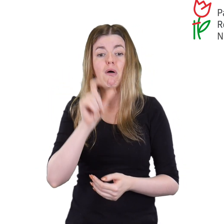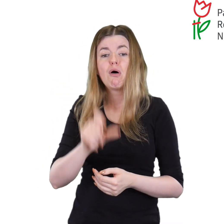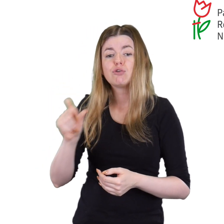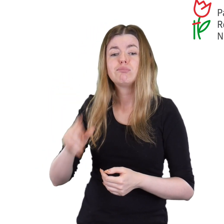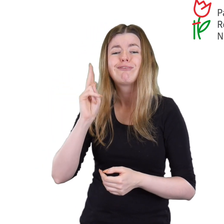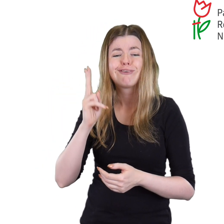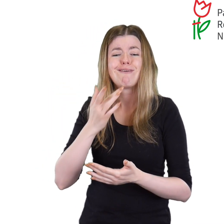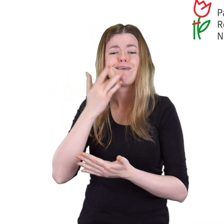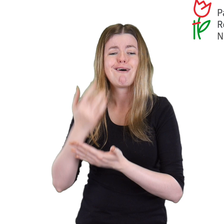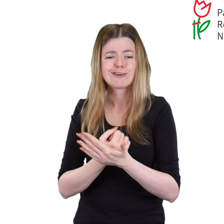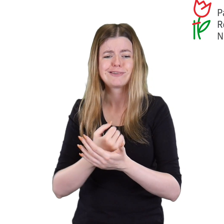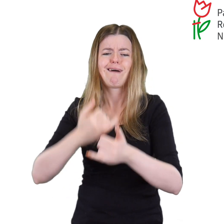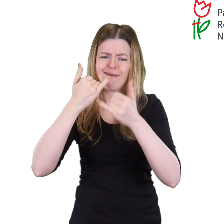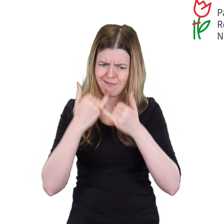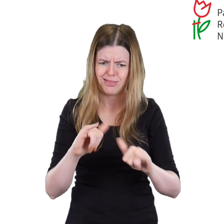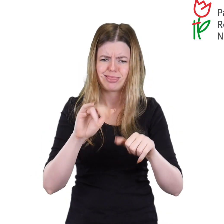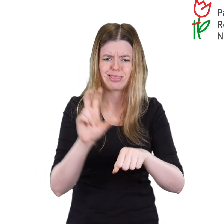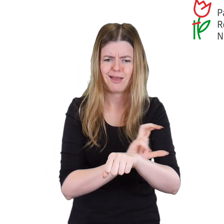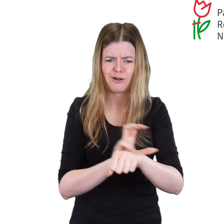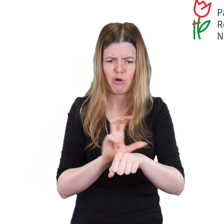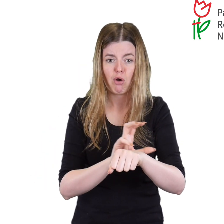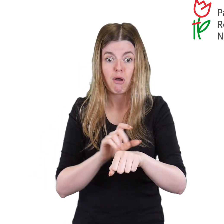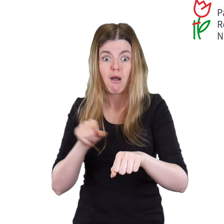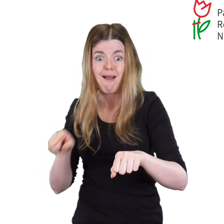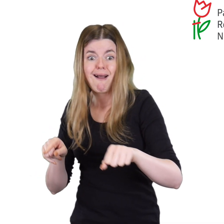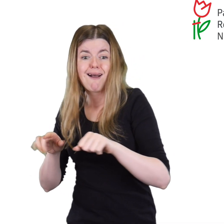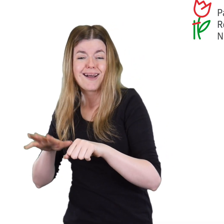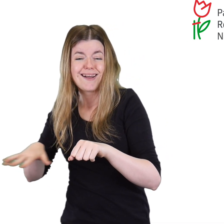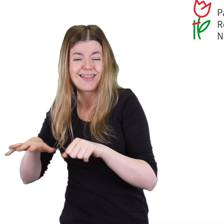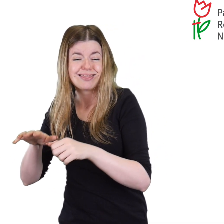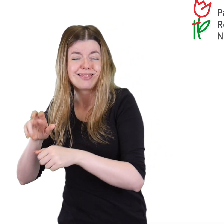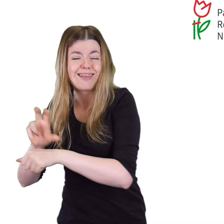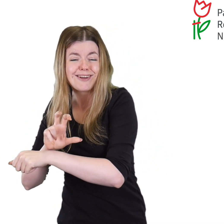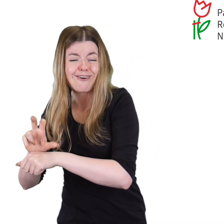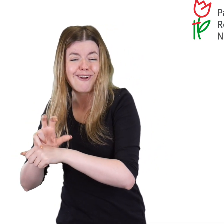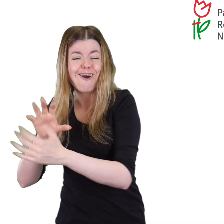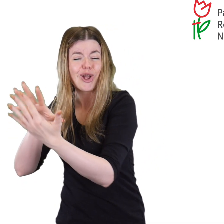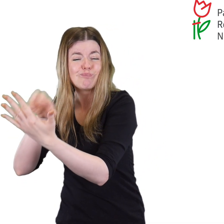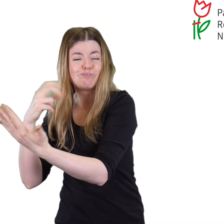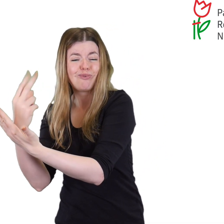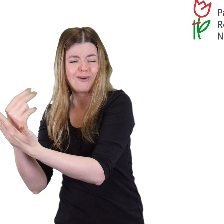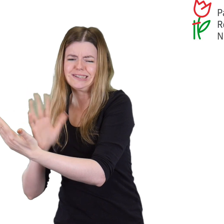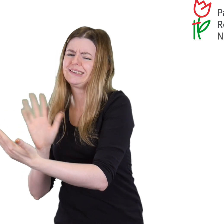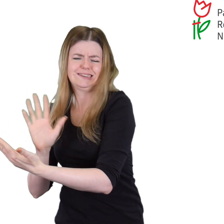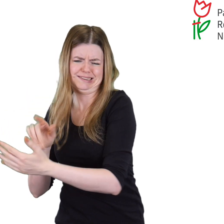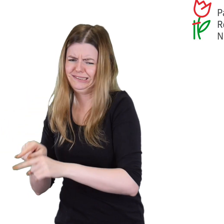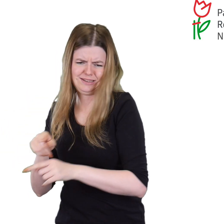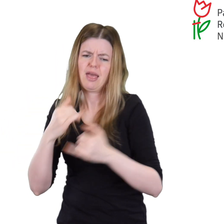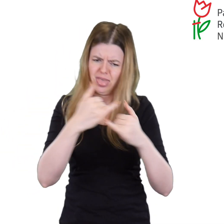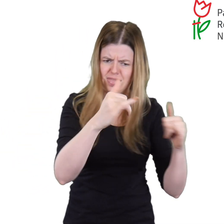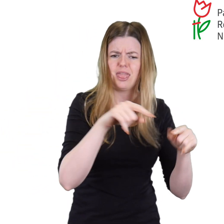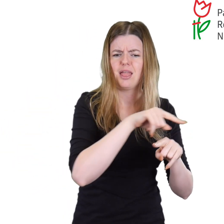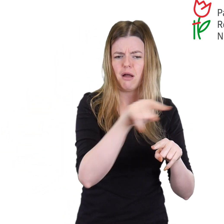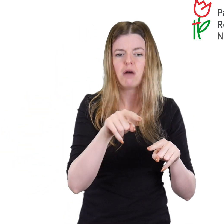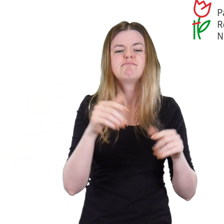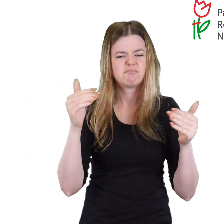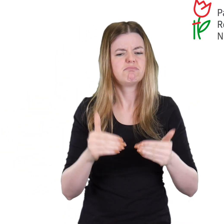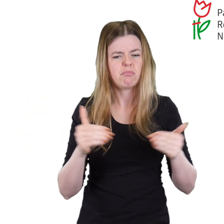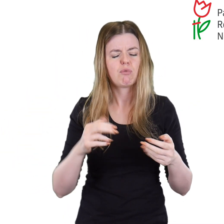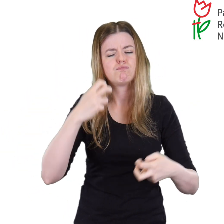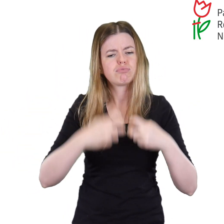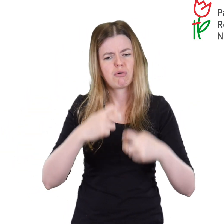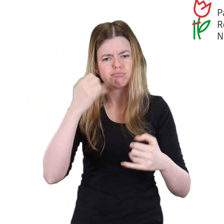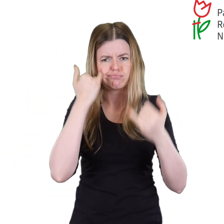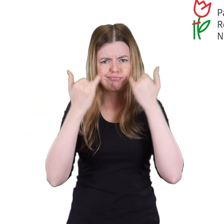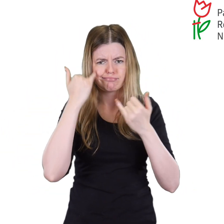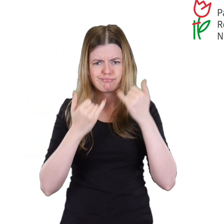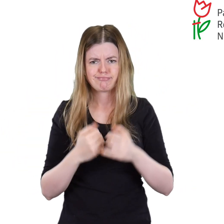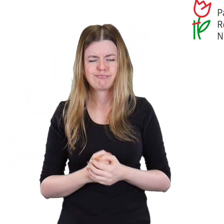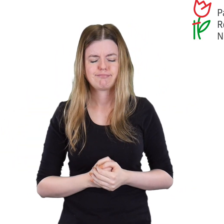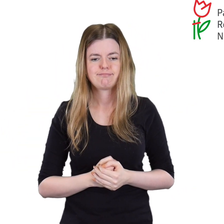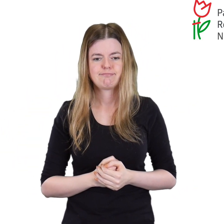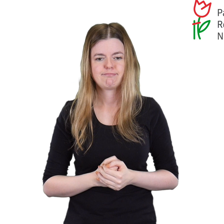dla osób korzystających z innych niż czytniki ekranu technologii asystujących.